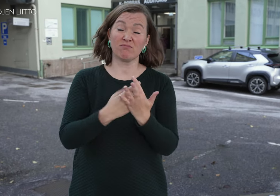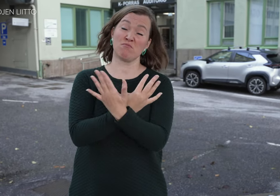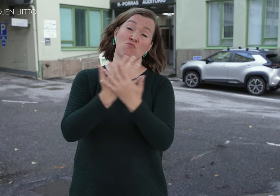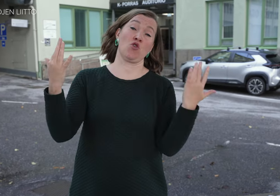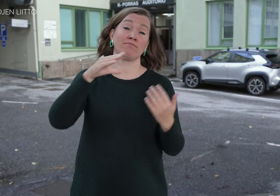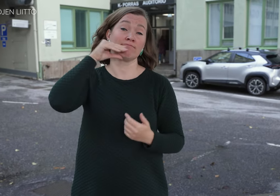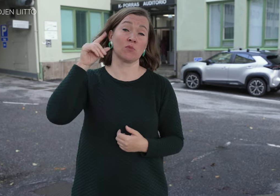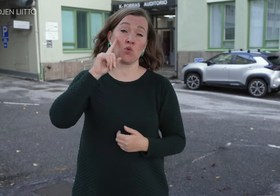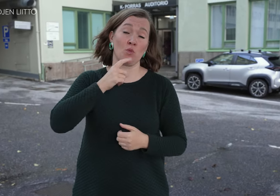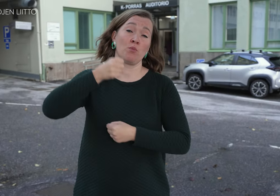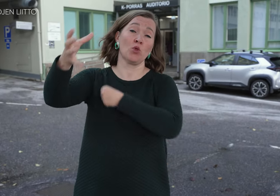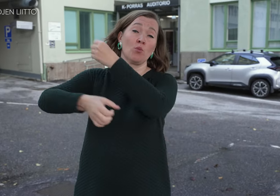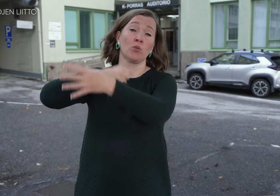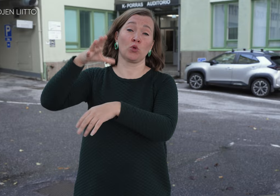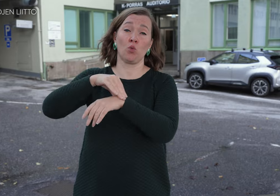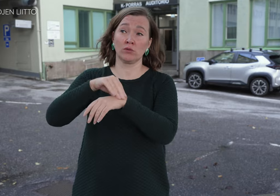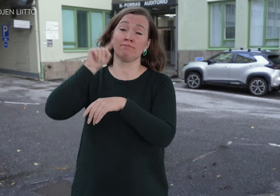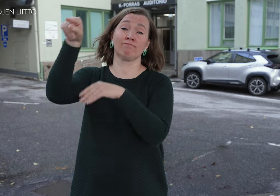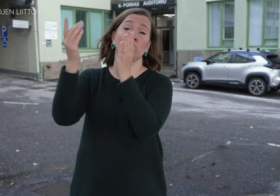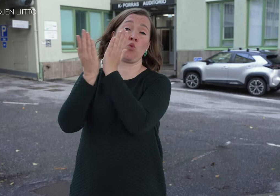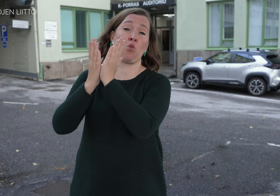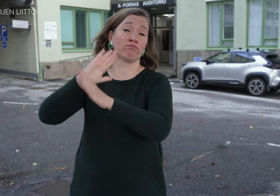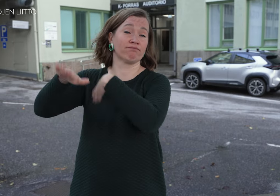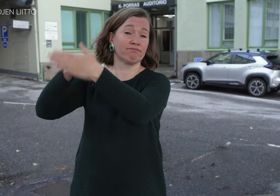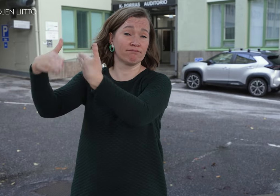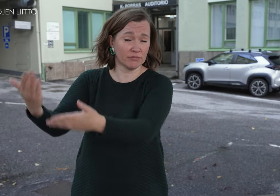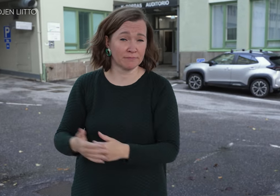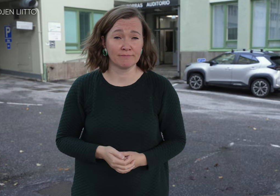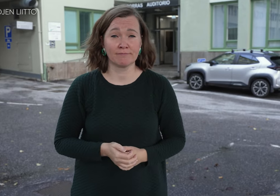ovat muuttaneet sankoin joukoin Ruotsin puolelle opiskelemaan.